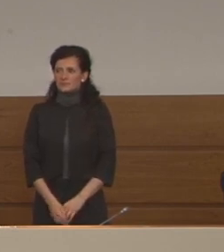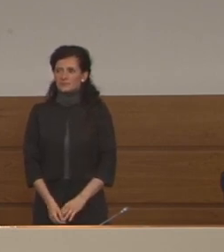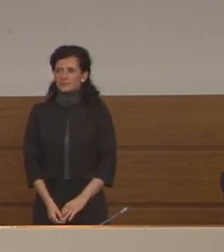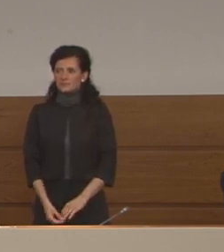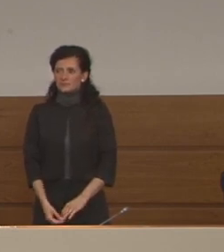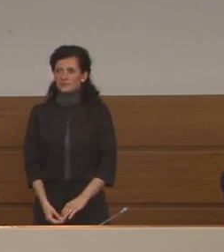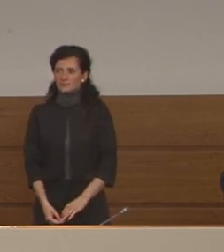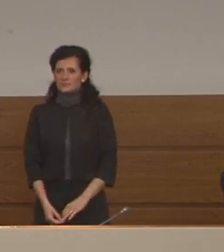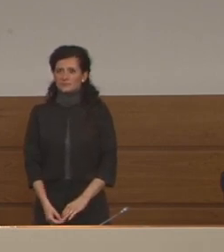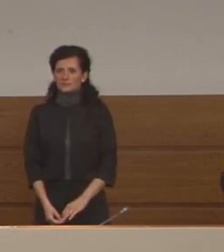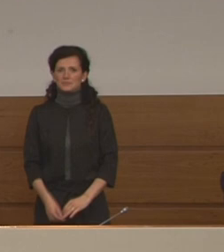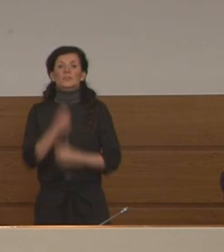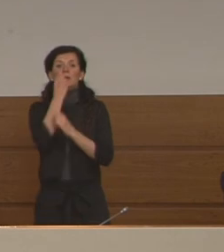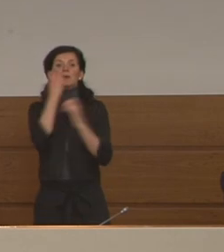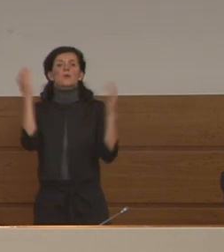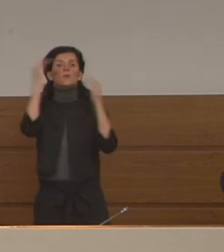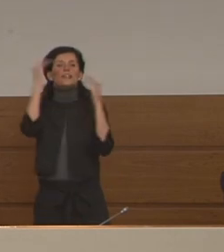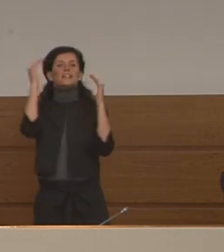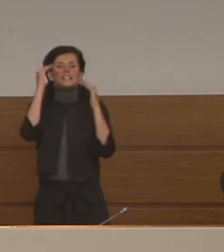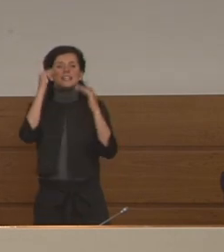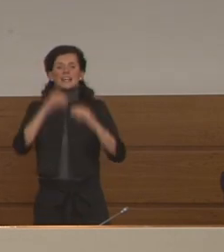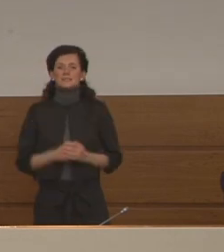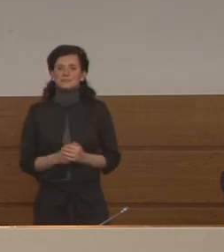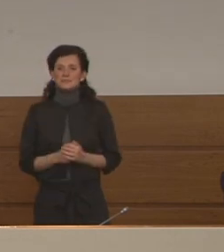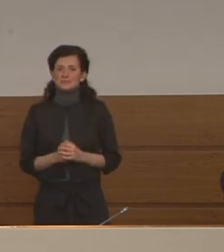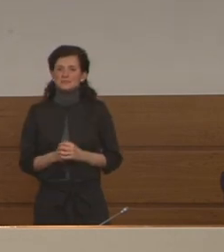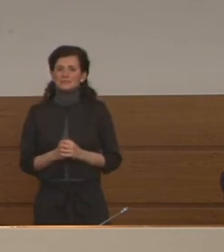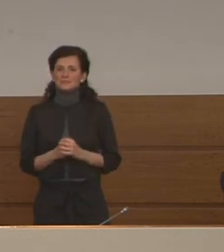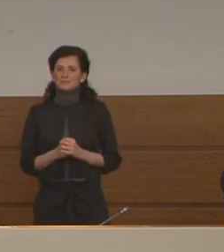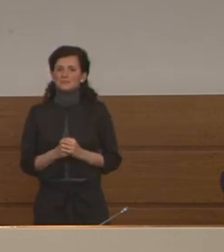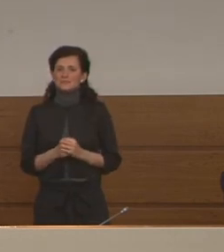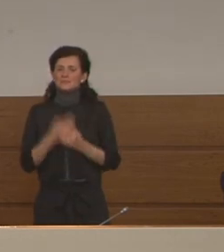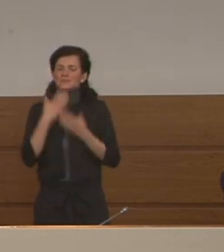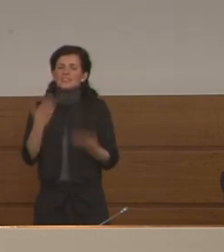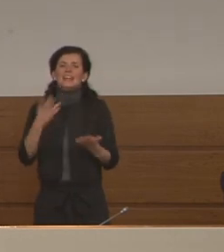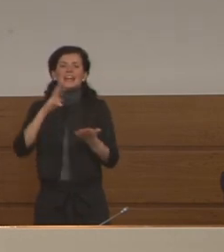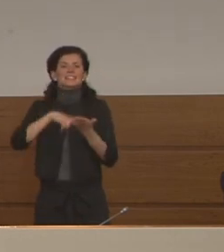Buonasera. Intanto ringraziamo Susanna Di Pietra